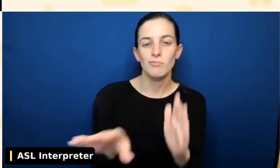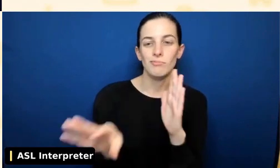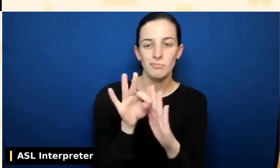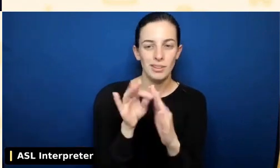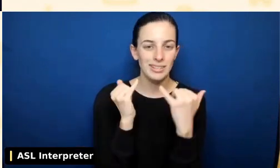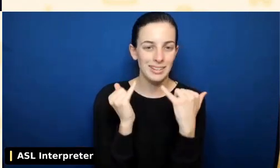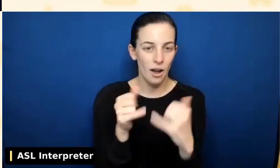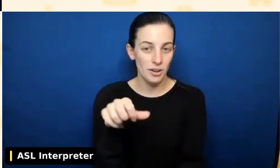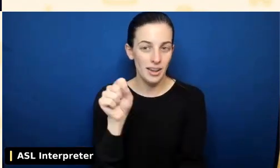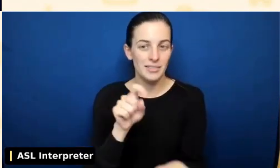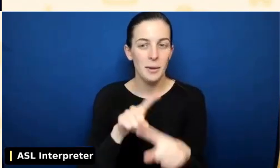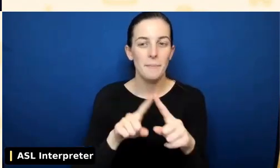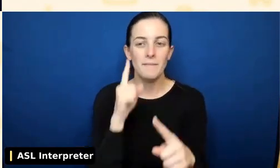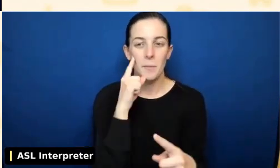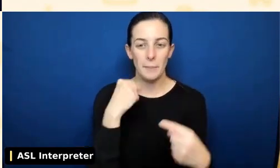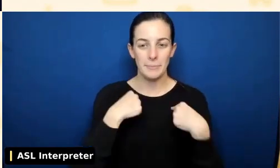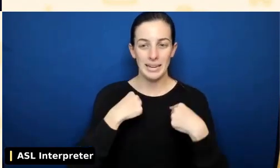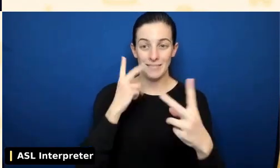Pero visualmente a mí no me gustó necesariamente